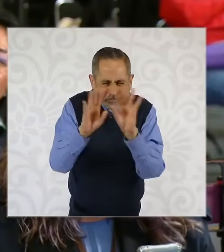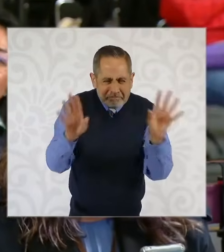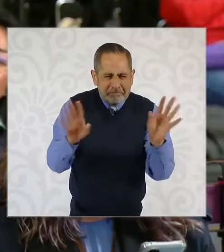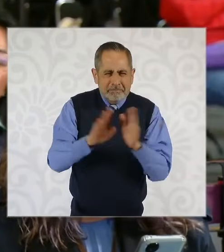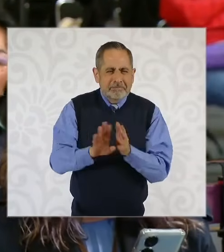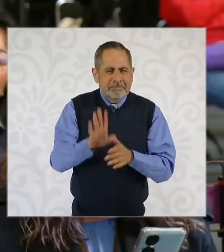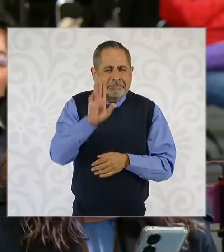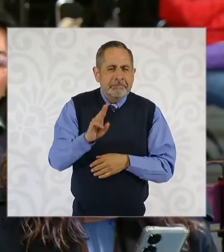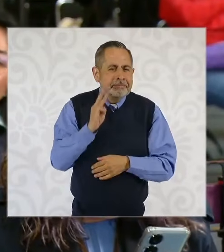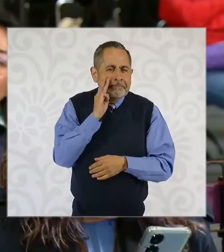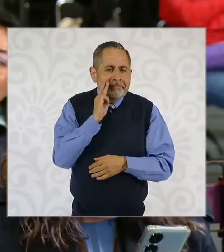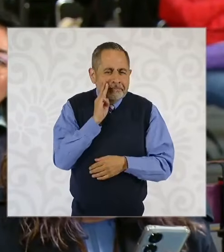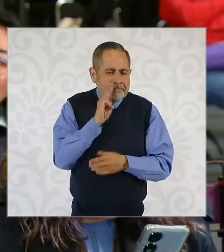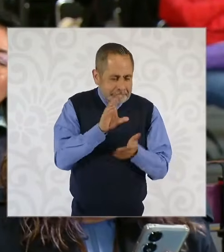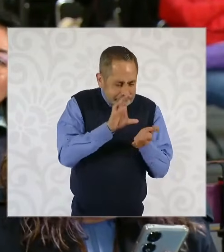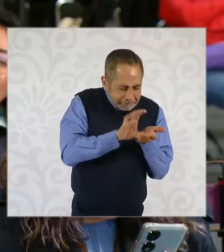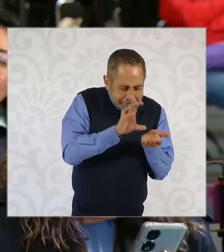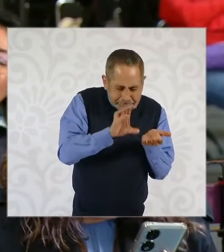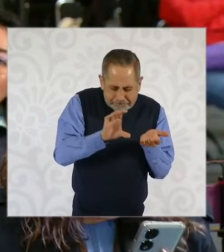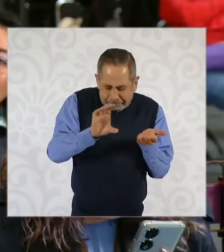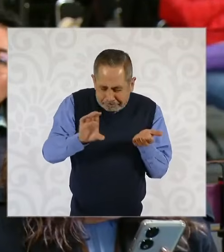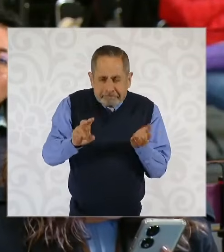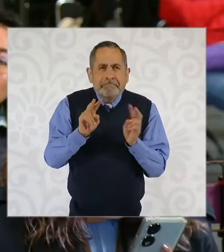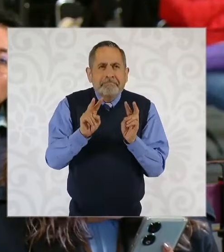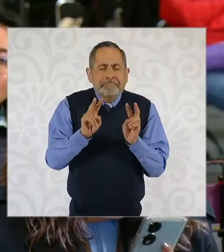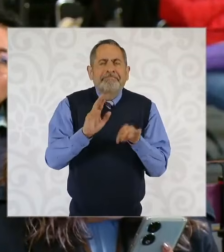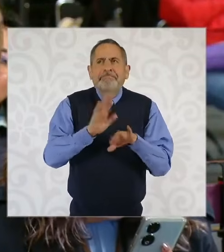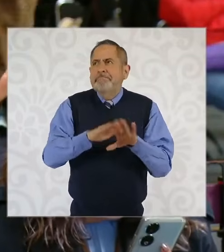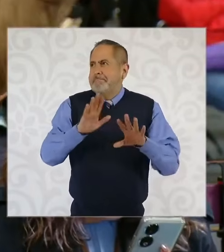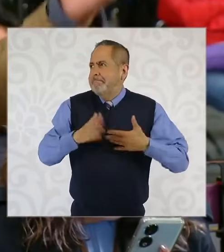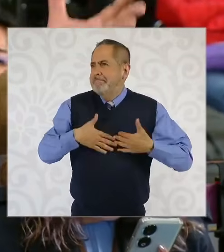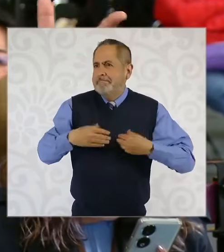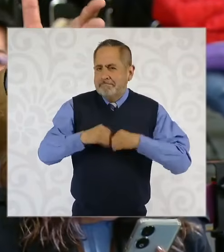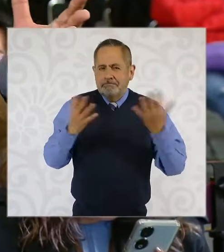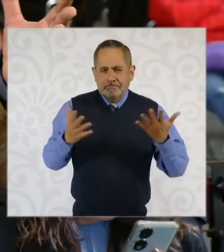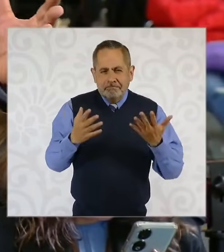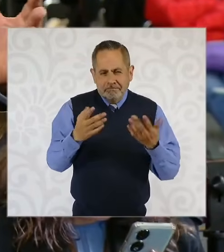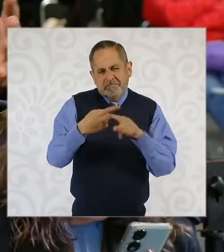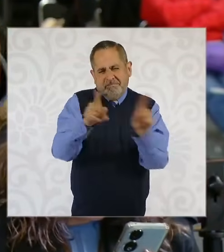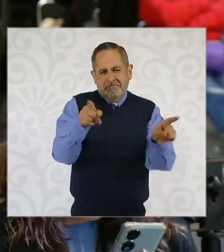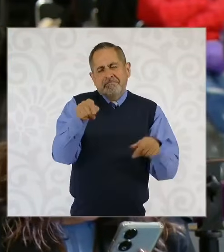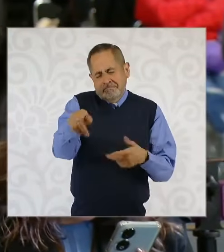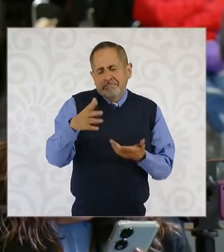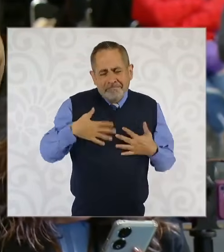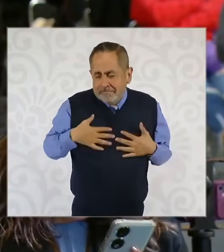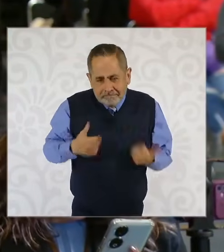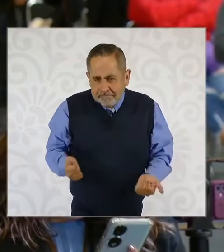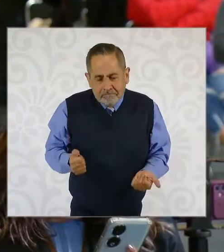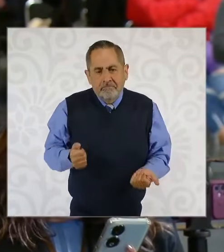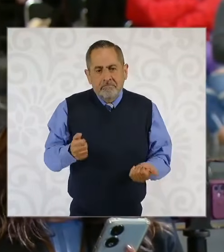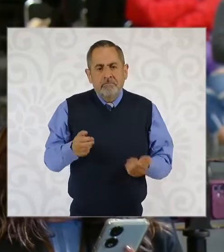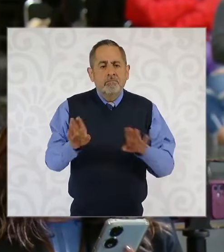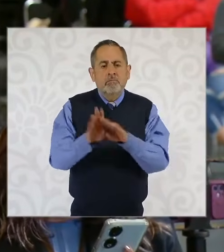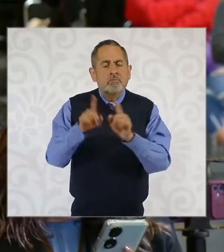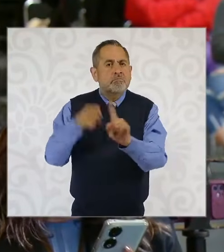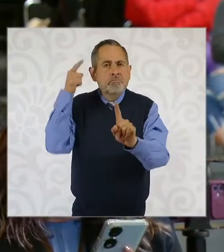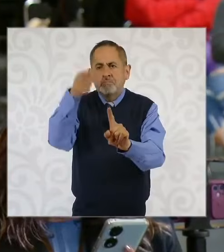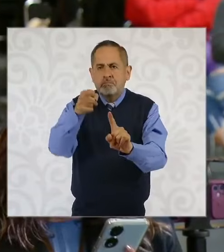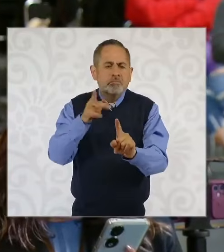para Pemex y eh qué lo hace diferente de otros Y a dónde se pretende llegar yo creo que sería